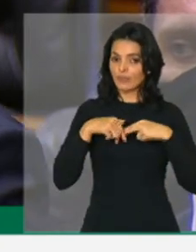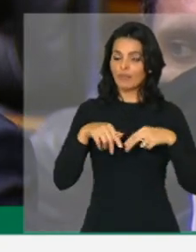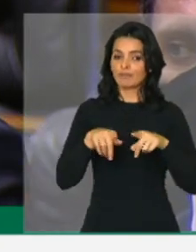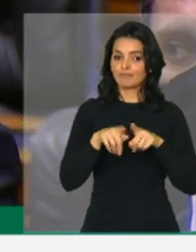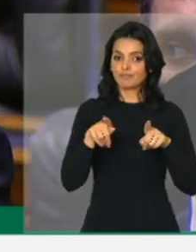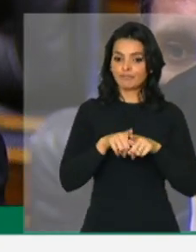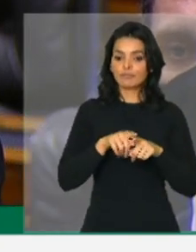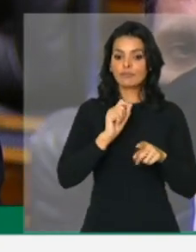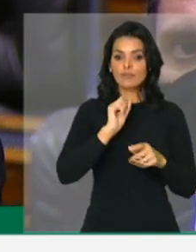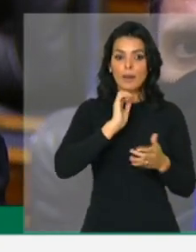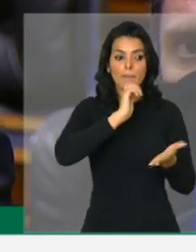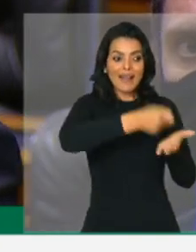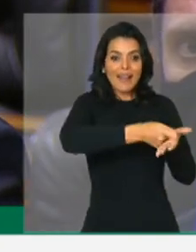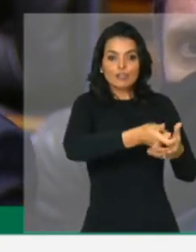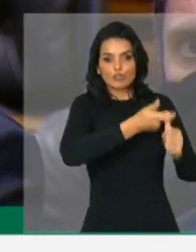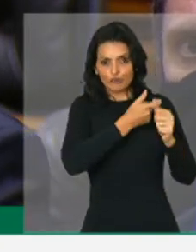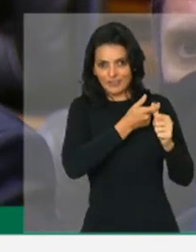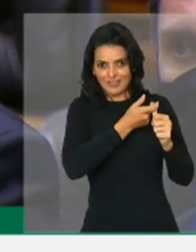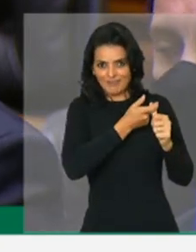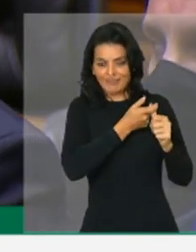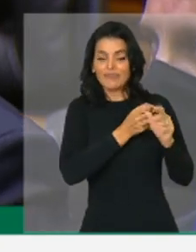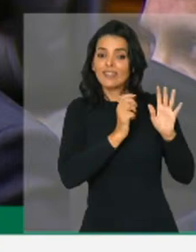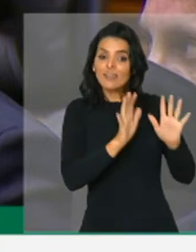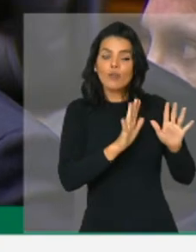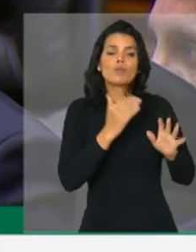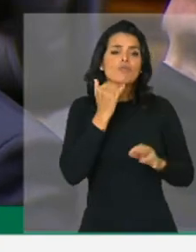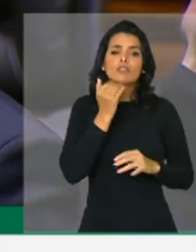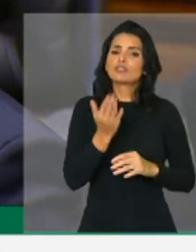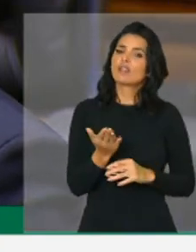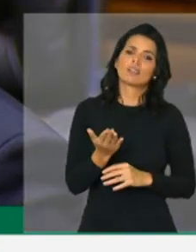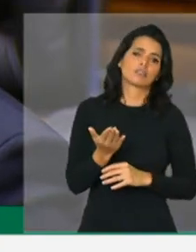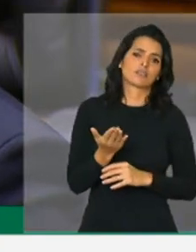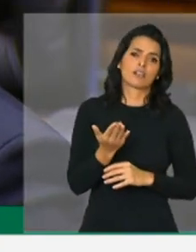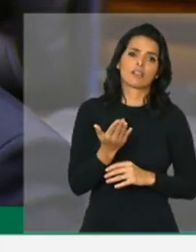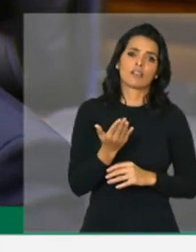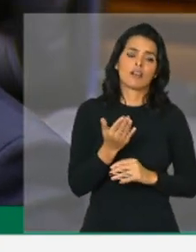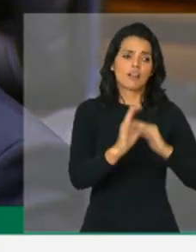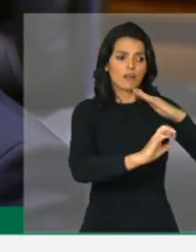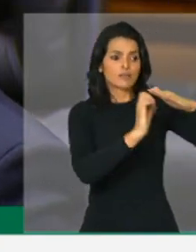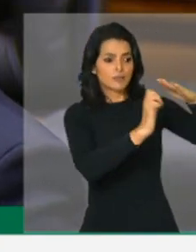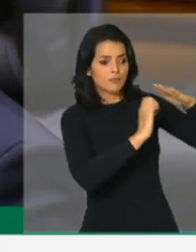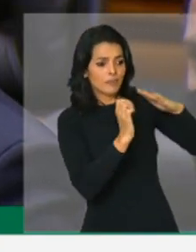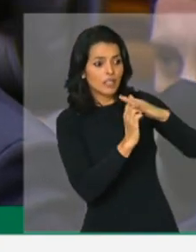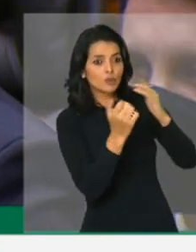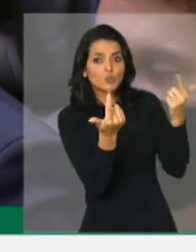CONDENADA NESSA CASA, OS JUROS AVILTANTES, ENCARGOS E MULTAS, TORNA A INVIABILIDADE DE EMPRESAS QUE PRECISAM COMPETIR